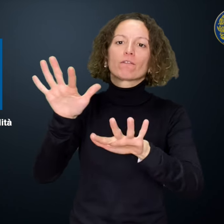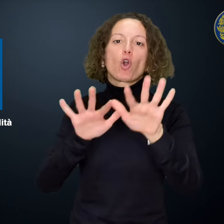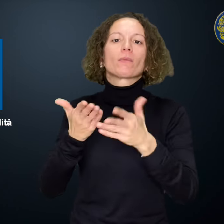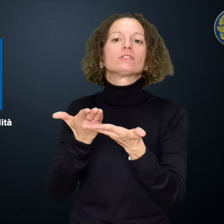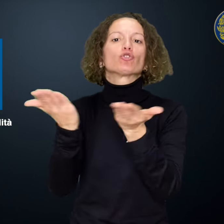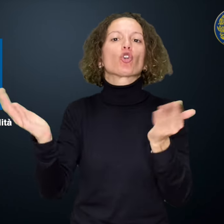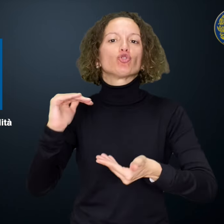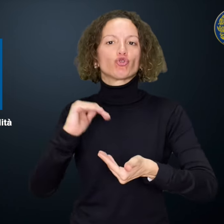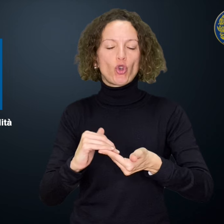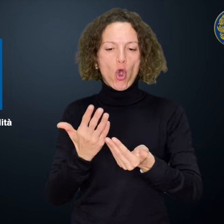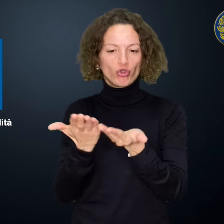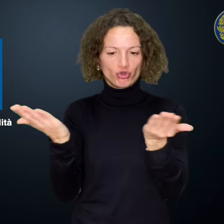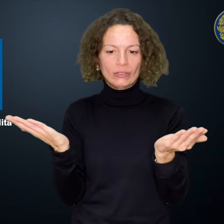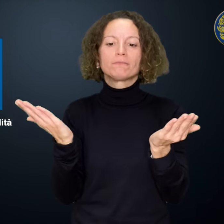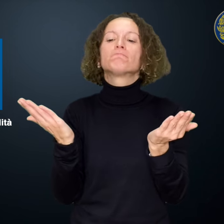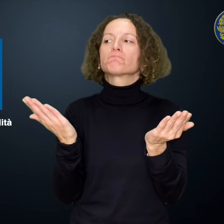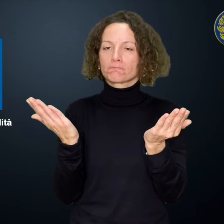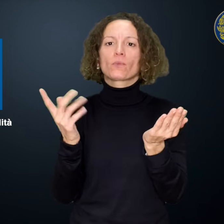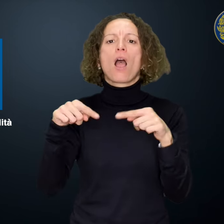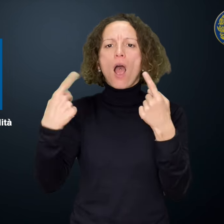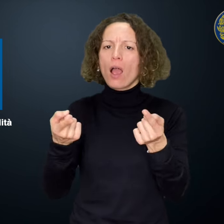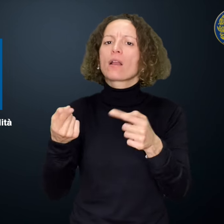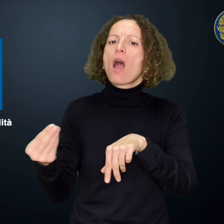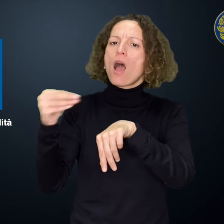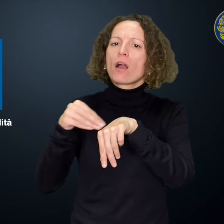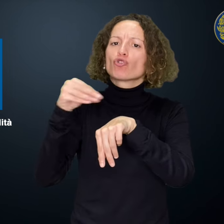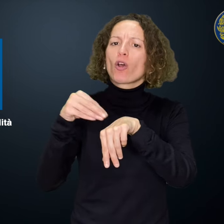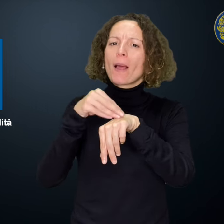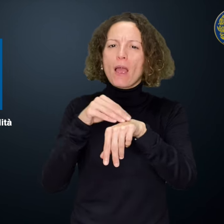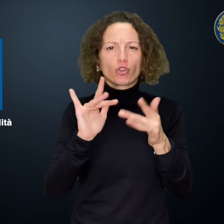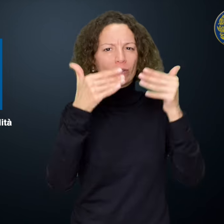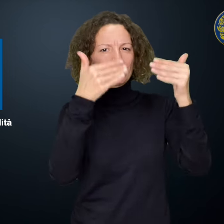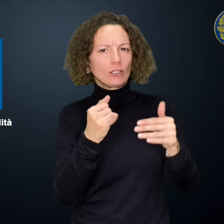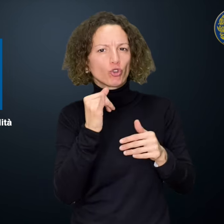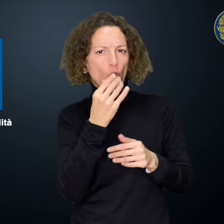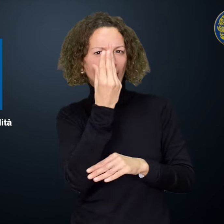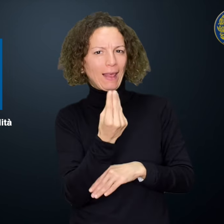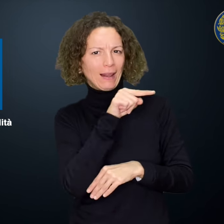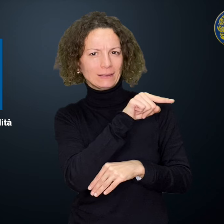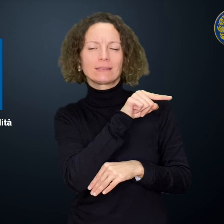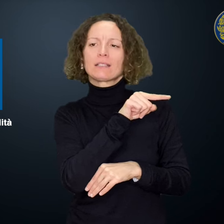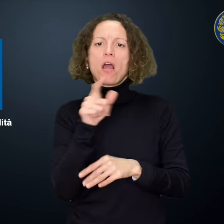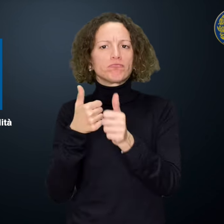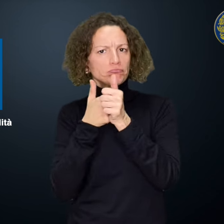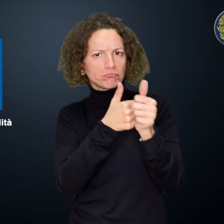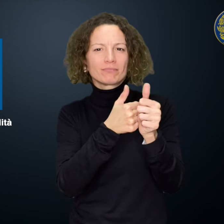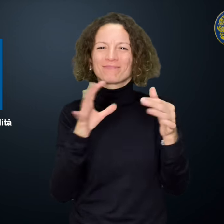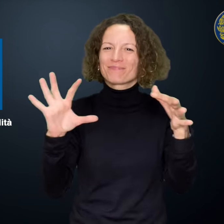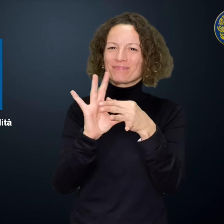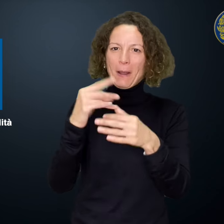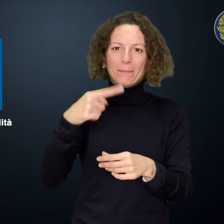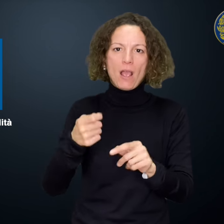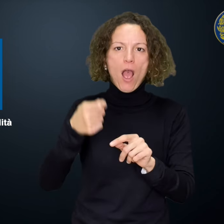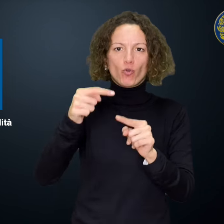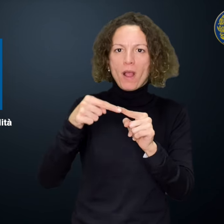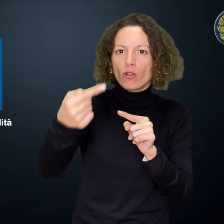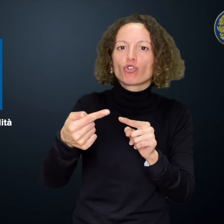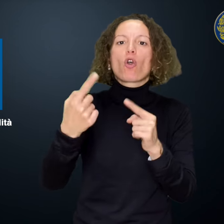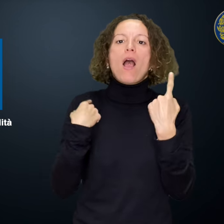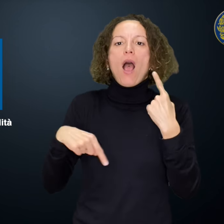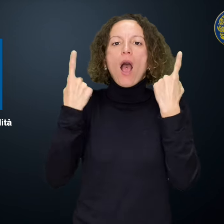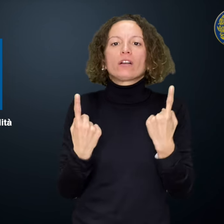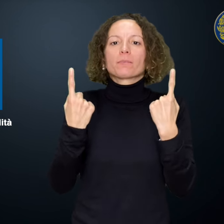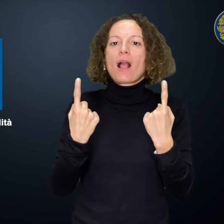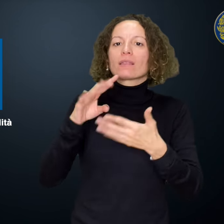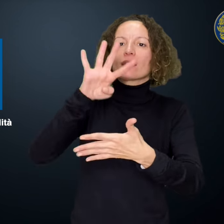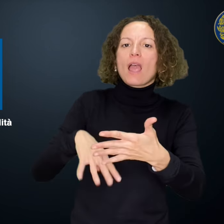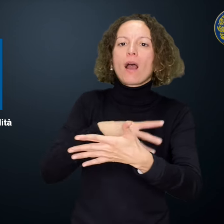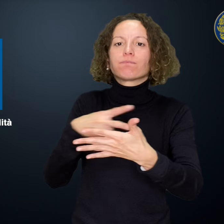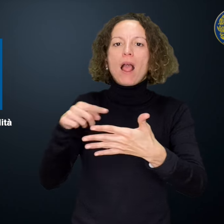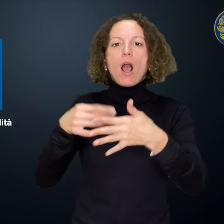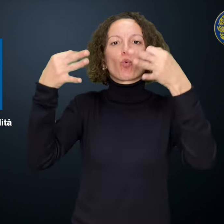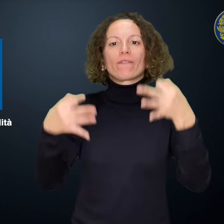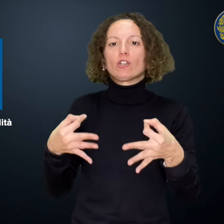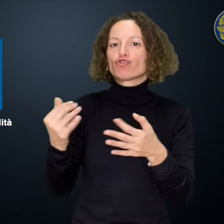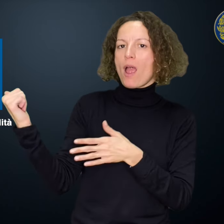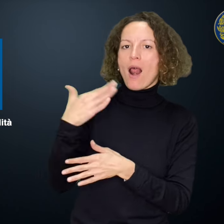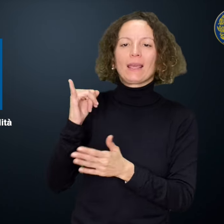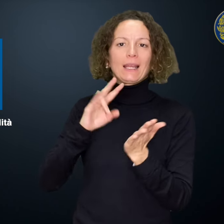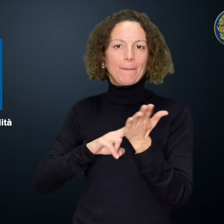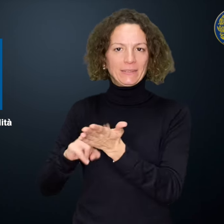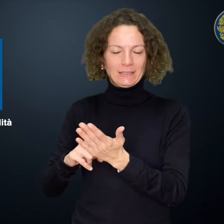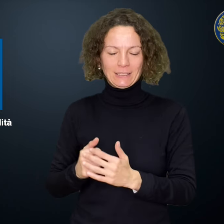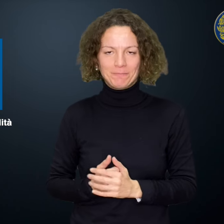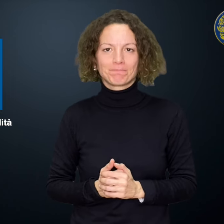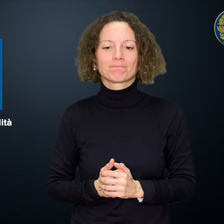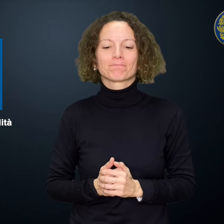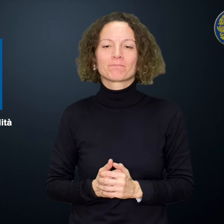aggiornamenti sul sito ENS circa gli adeguamenti di pensioni e indennità di comunicazione, di cui si attende la pubblicazione della tabella ufficiale da parte INPS